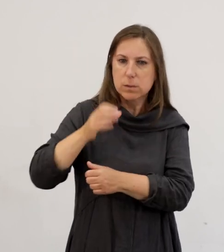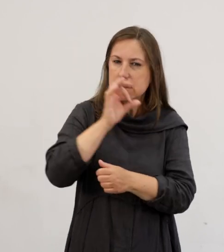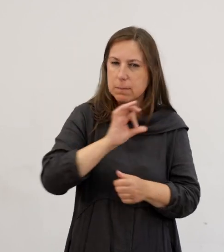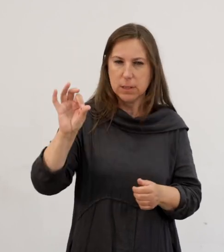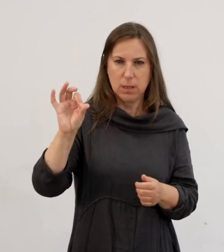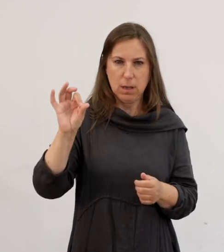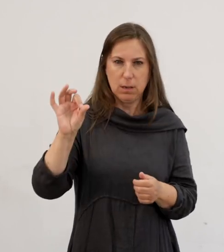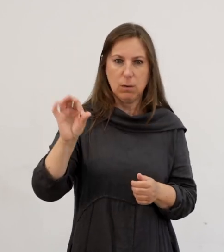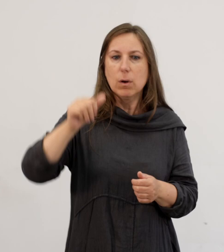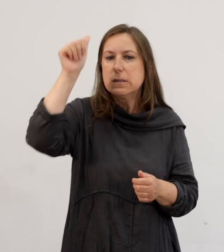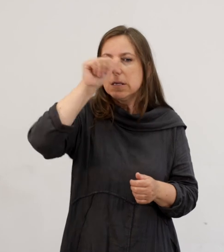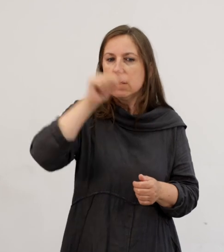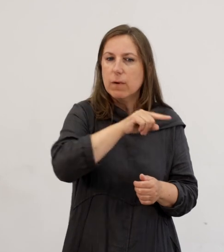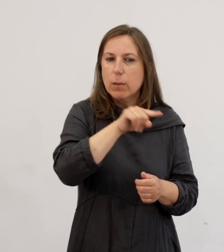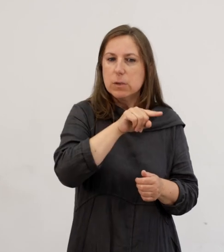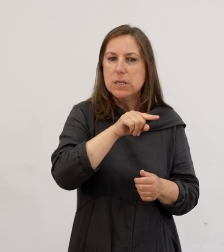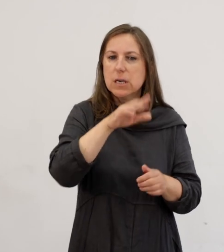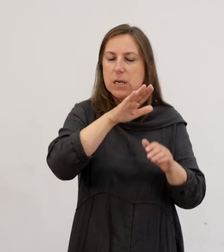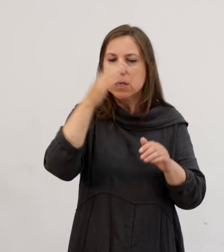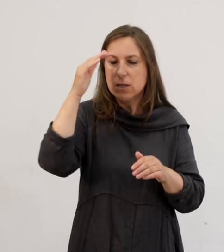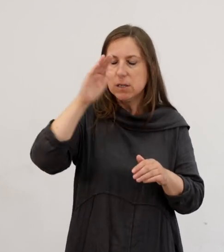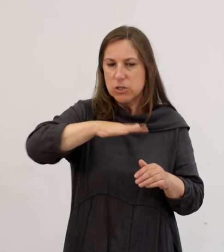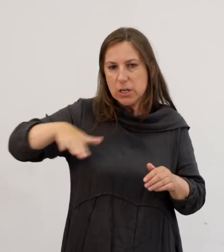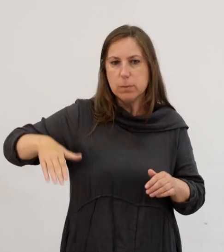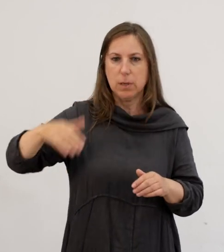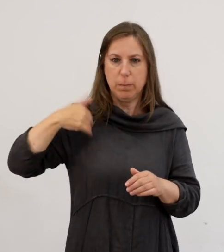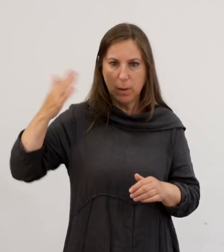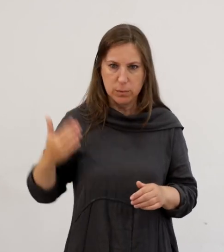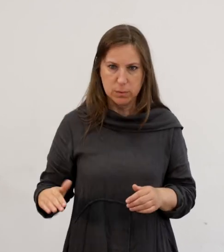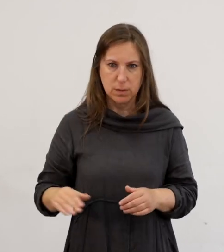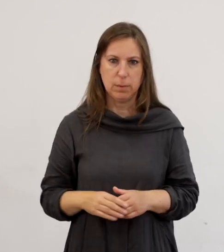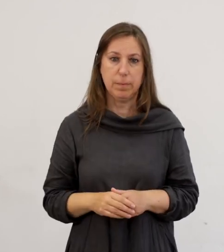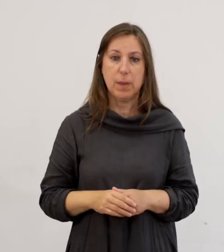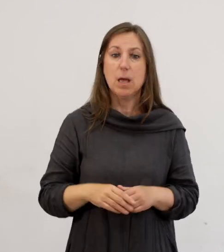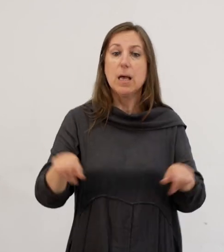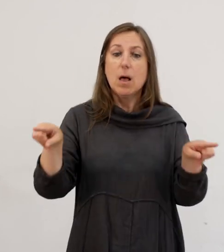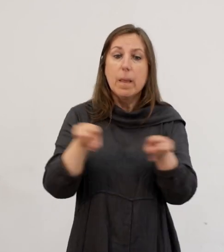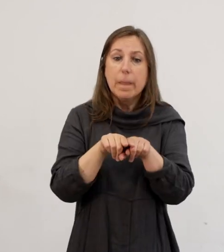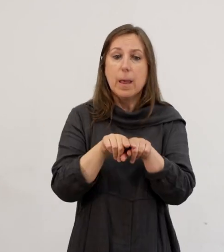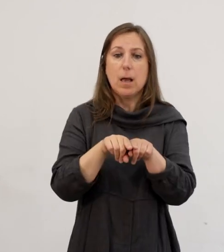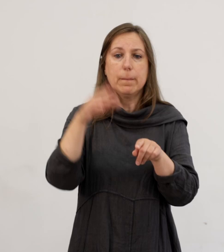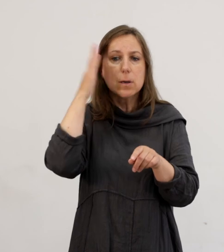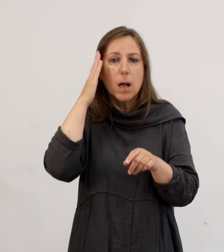samego Józefa Piłsudskiego podczas uroczystego powitania żołnierzy w mieście w 1921 r.